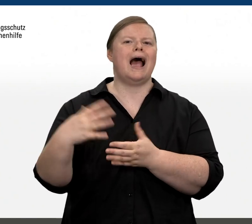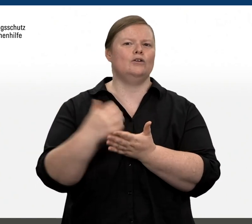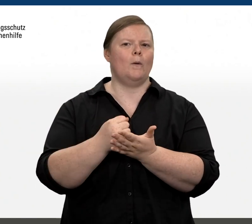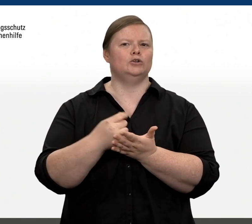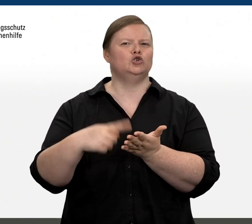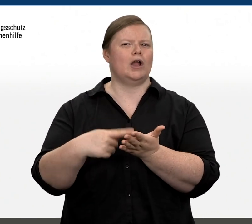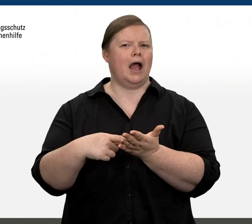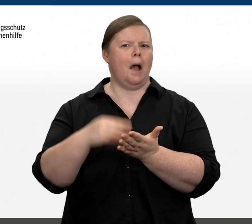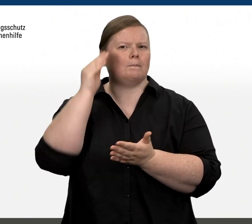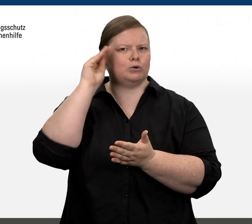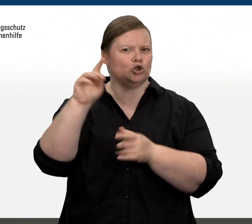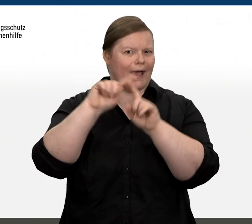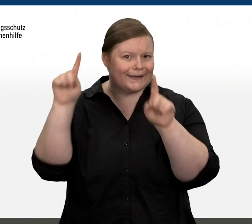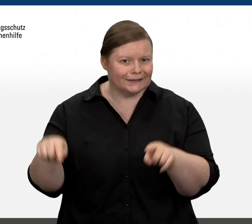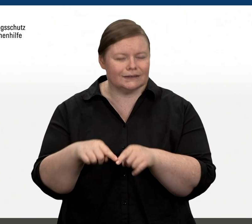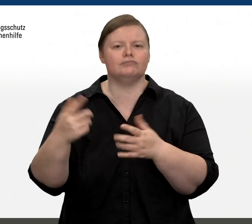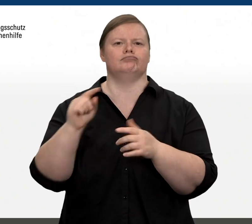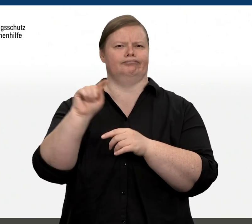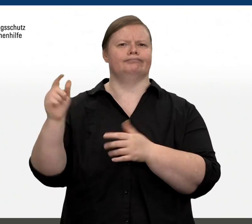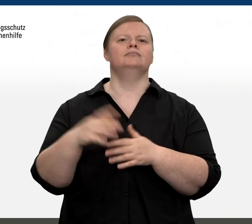Einkommenssteuerbescheide;